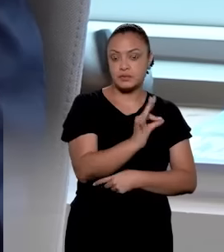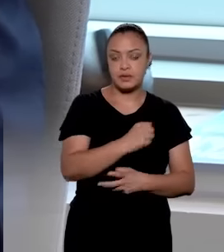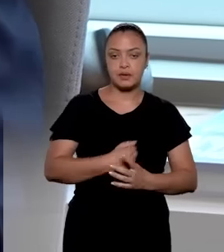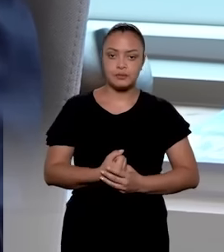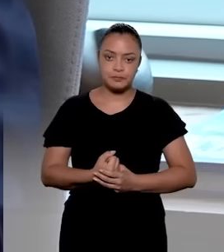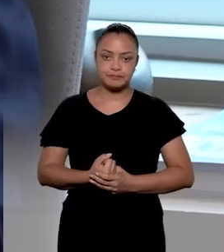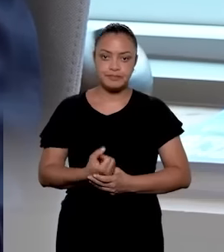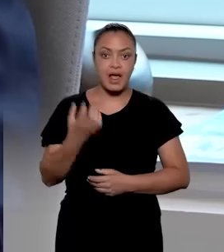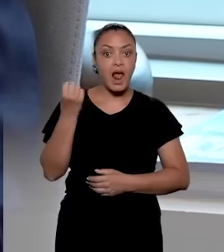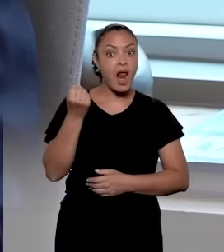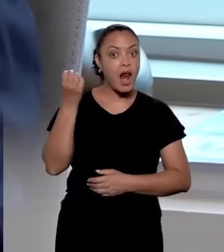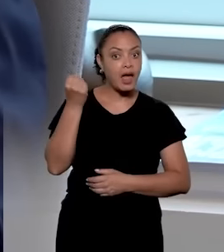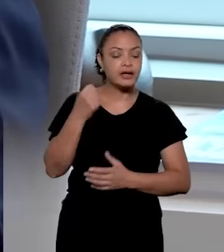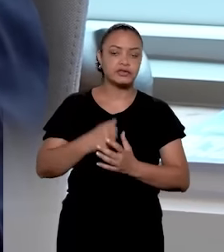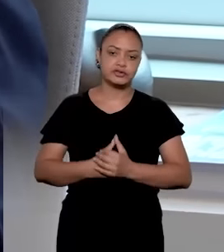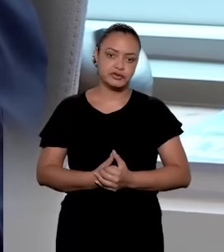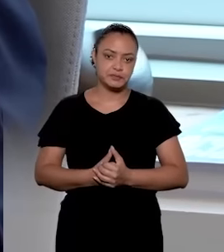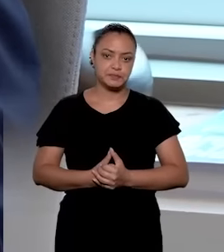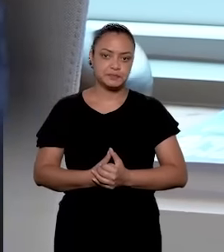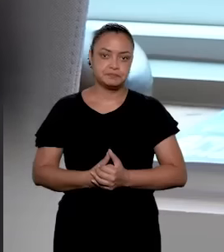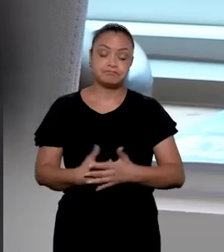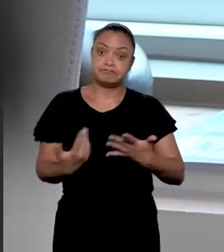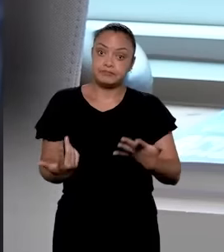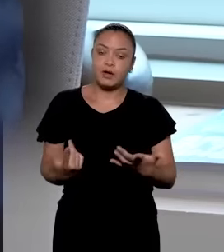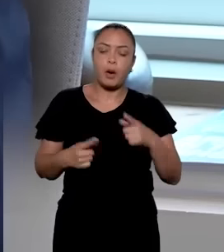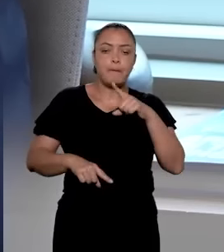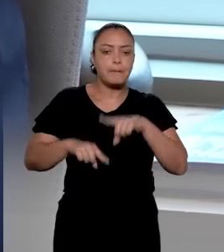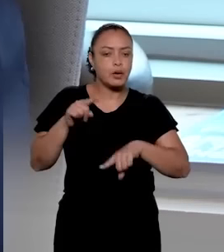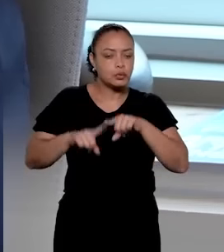Então, traços. Leite, exportou menos leite que o Uruguai.